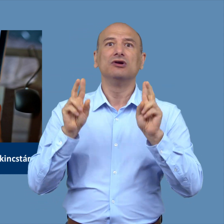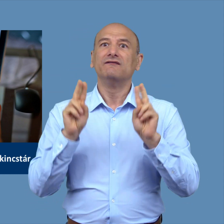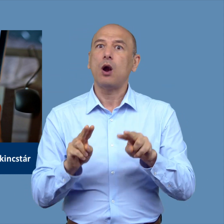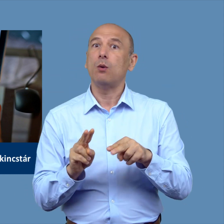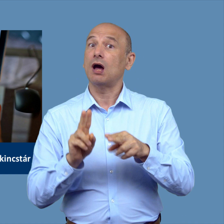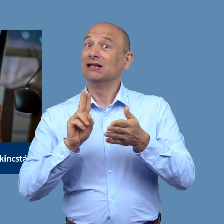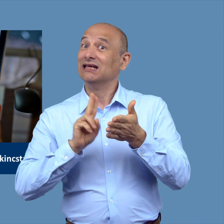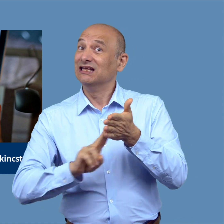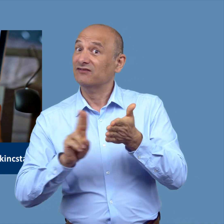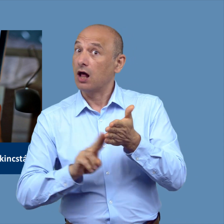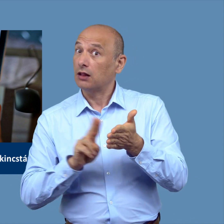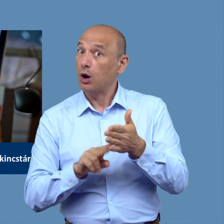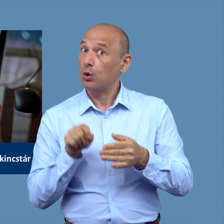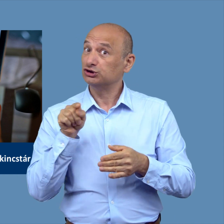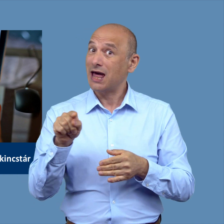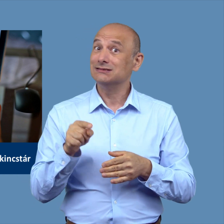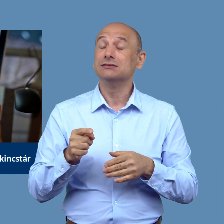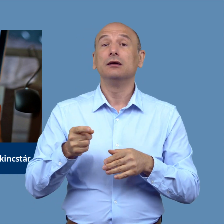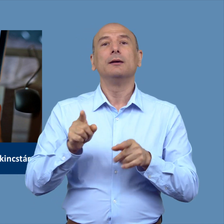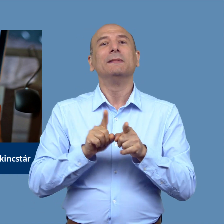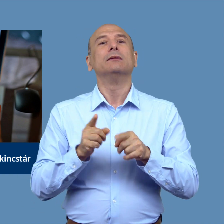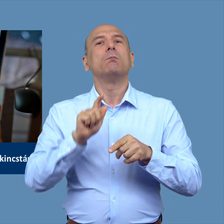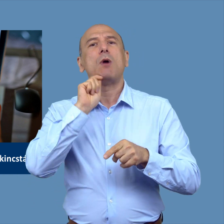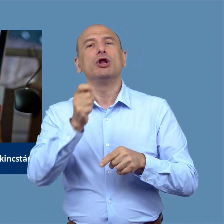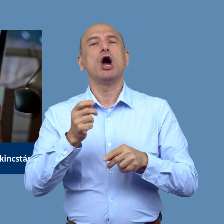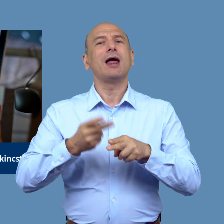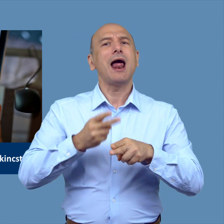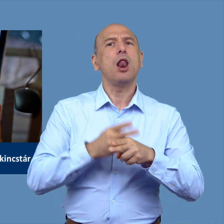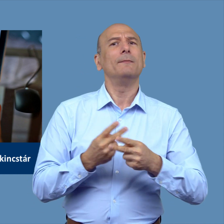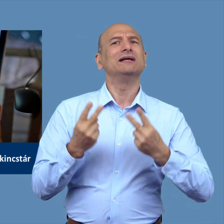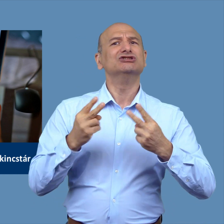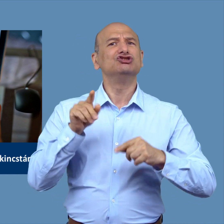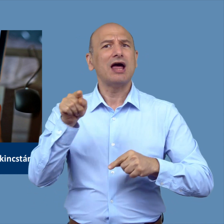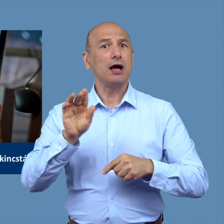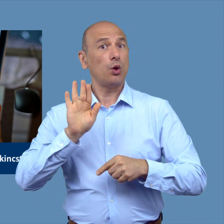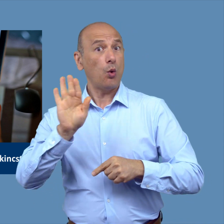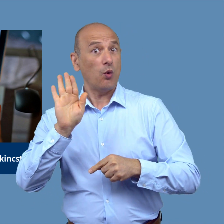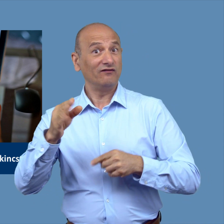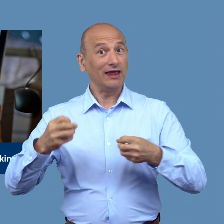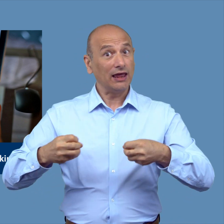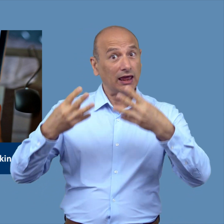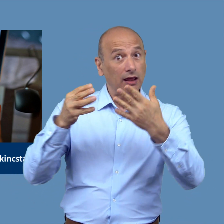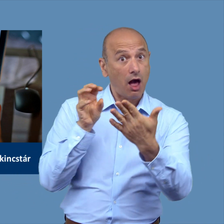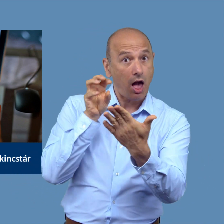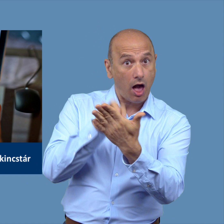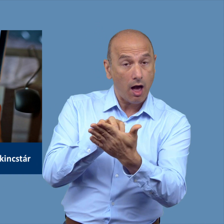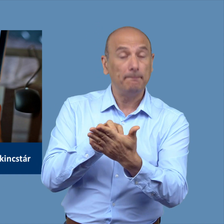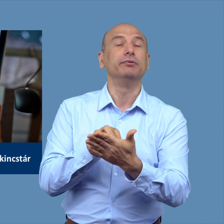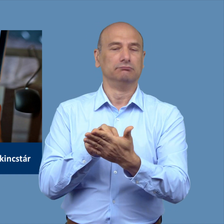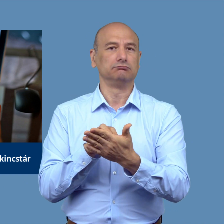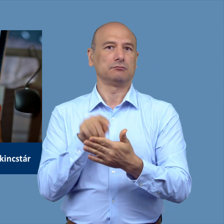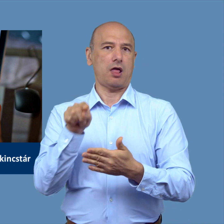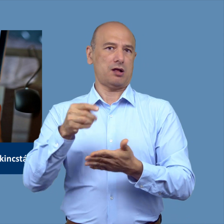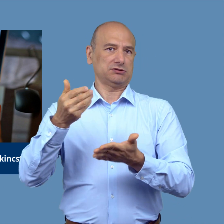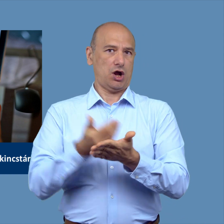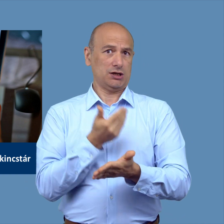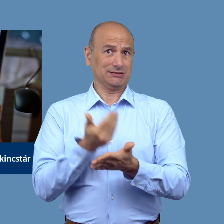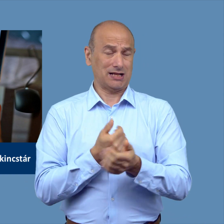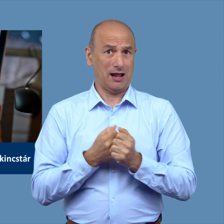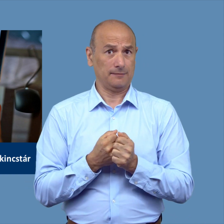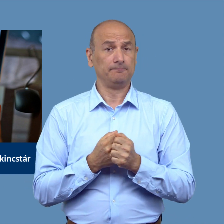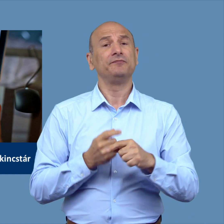és a letöltéskor ellenőrizze, hogy az alkalmazást a Magyar Államkincstár publikálta-e.